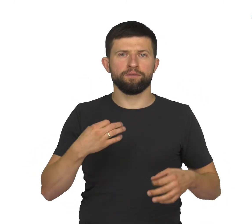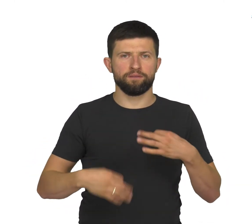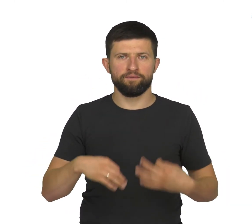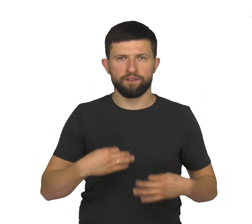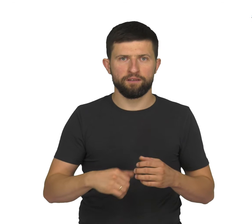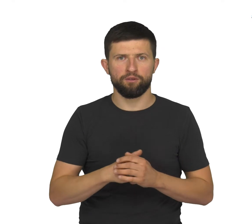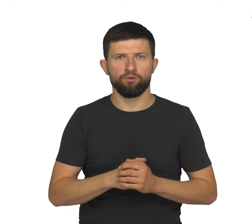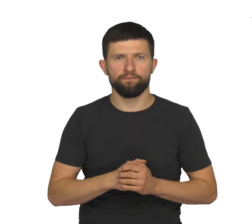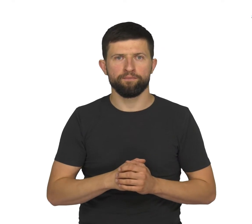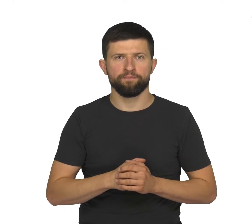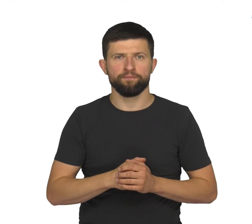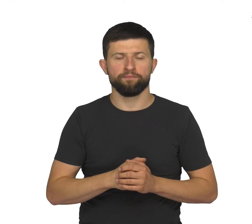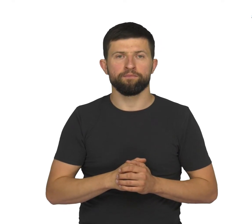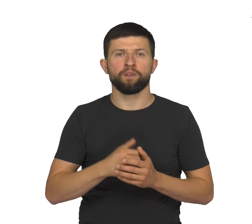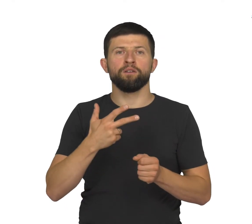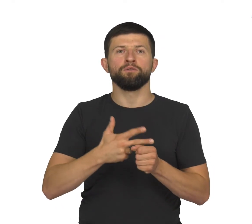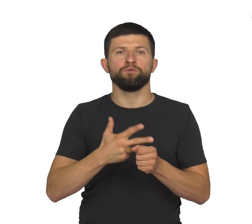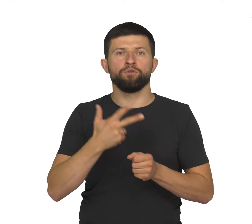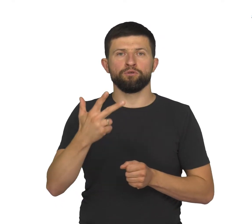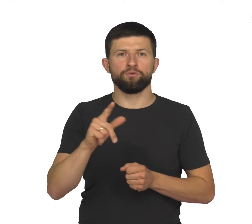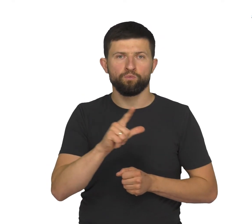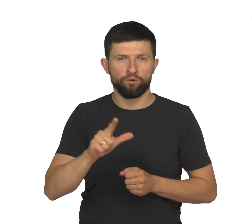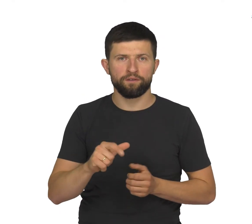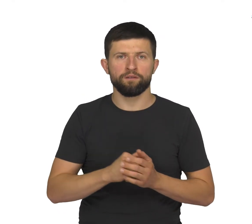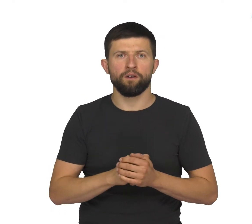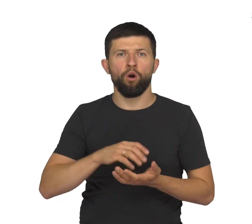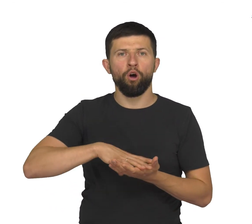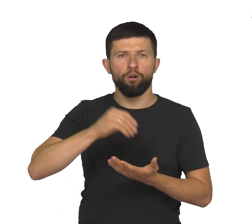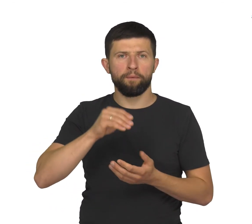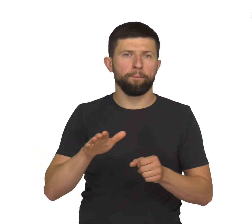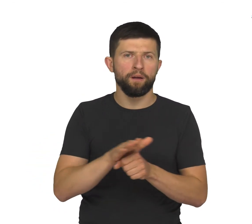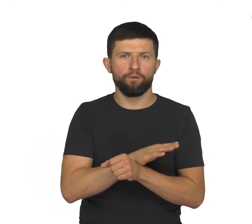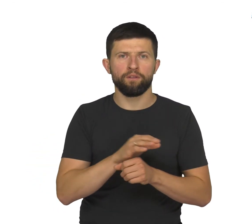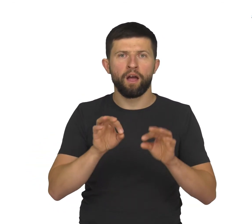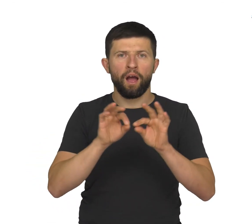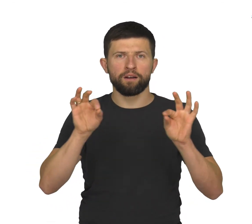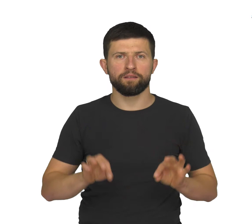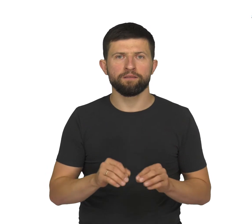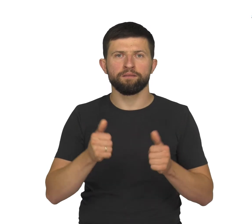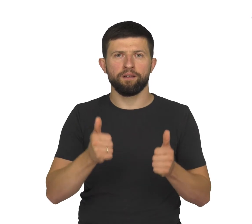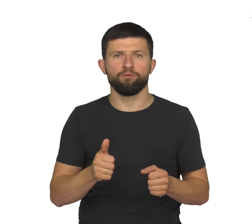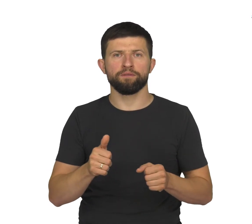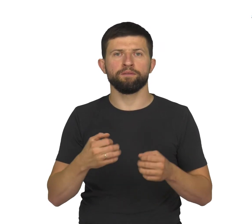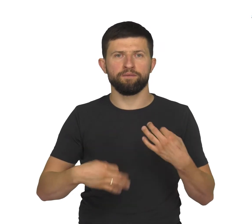Jeżeli załatwiasz sprawę przez pełnomocnika zapłacisz dodatkowo 17 zł.